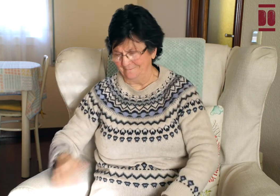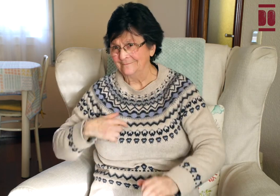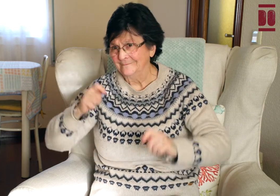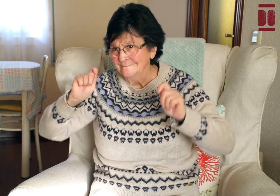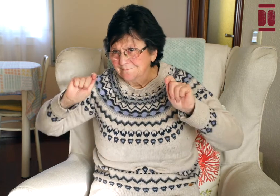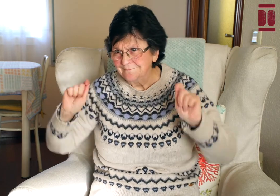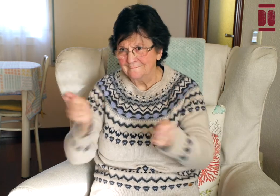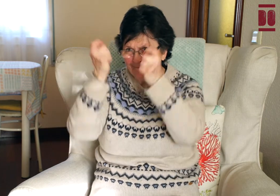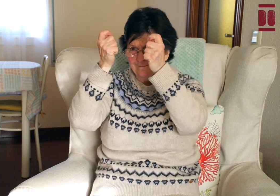¡Tuve éxito!